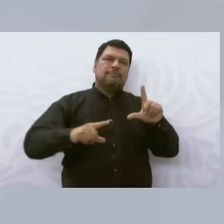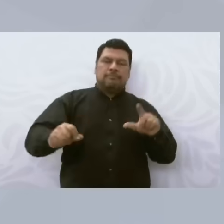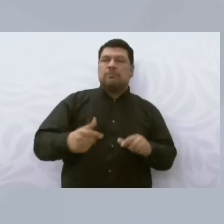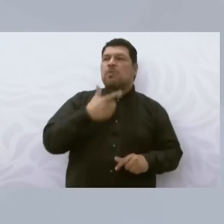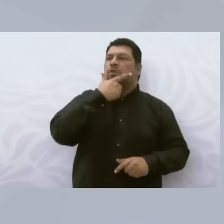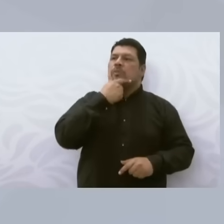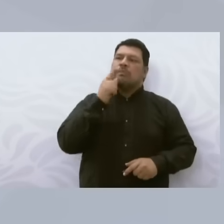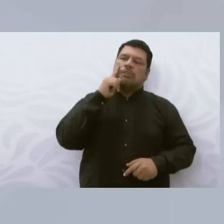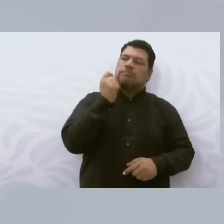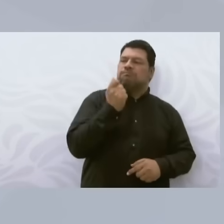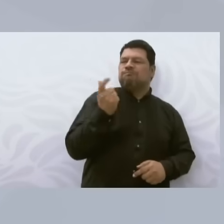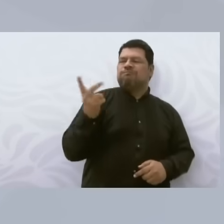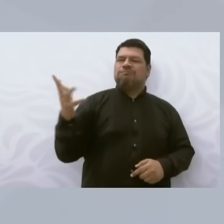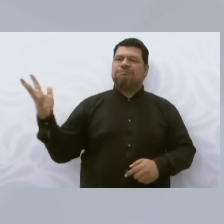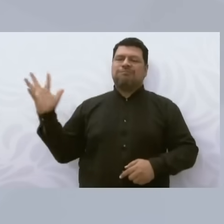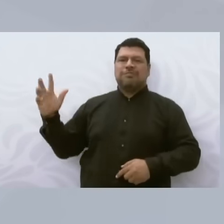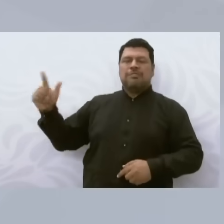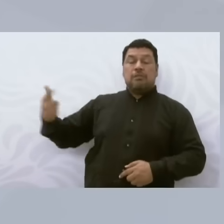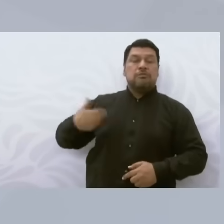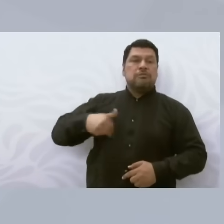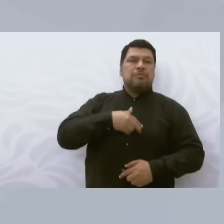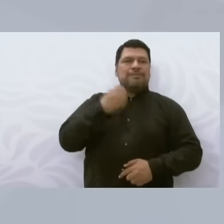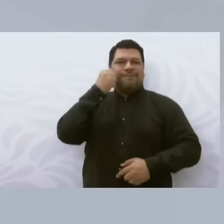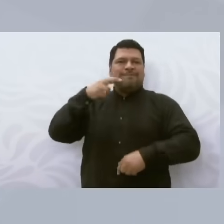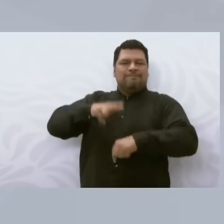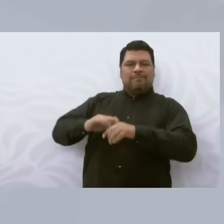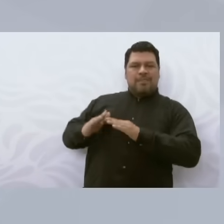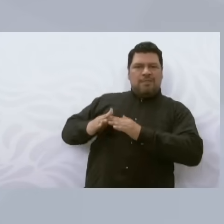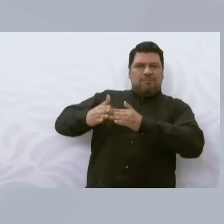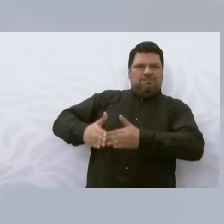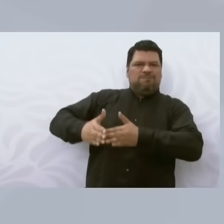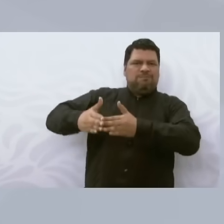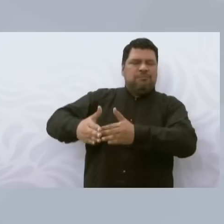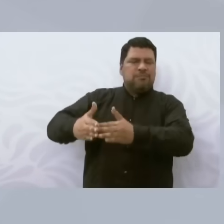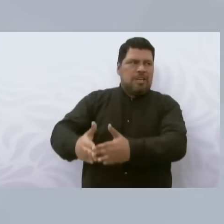y hombres quienes conformamos la Secretaría de Marina le damos una respetuosa y cálida